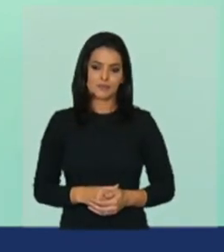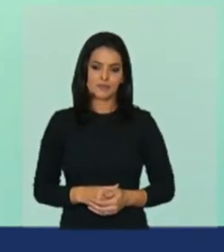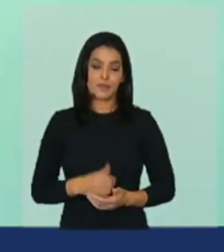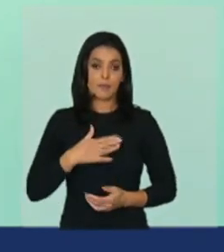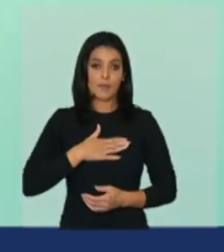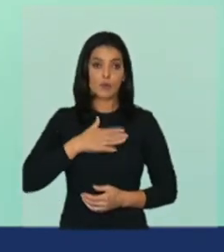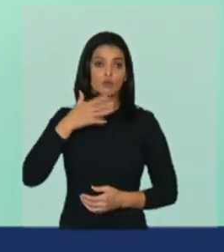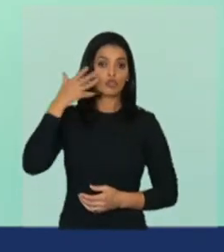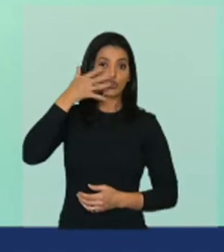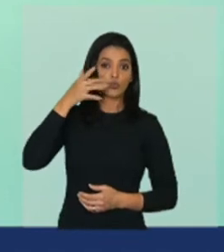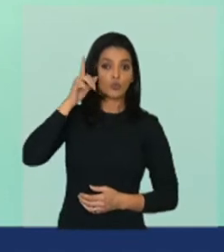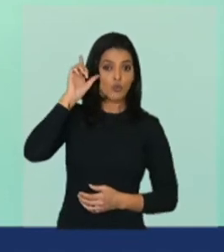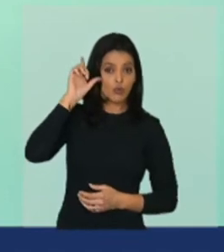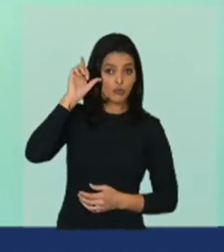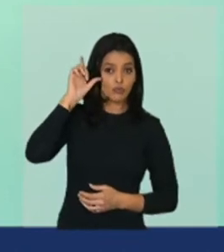MEU DISCURSO DE ONTEM, E DE CONCLUSÃO DO TEXTO, É ERA